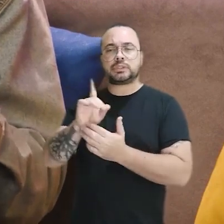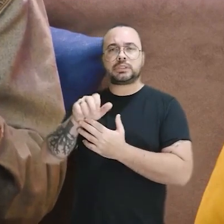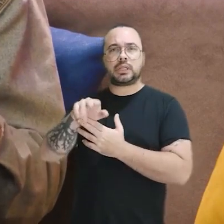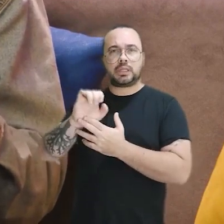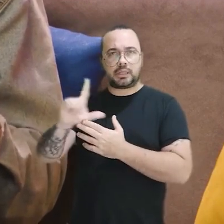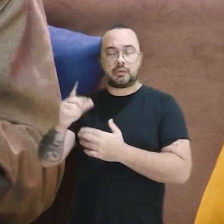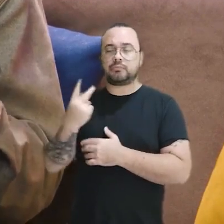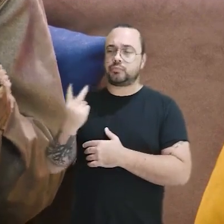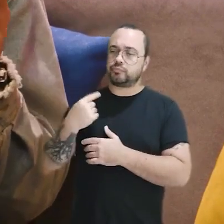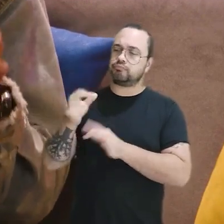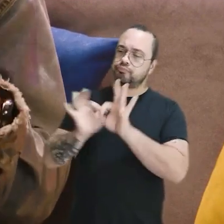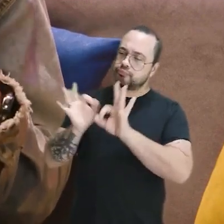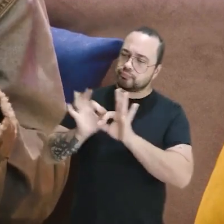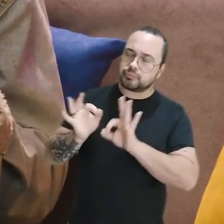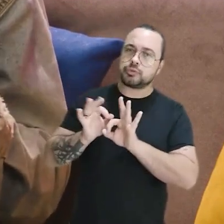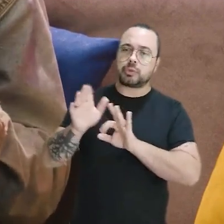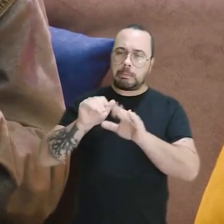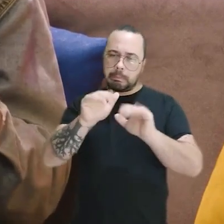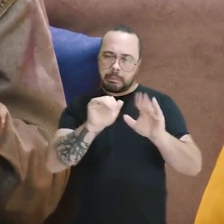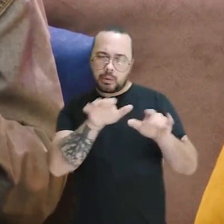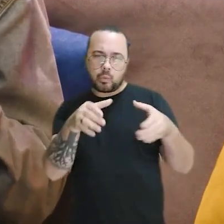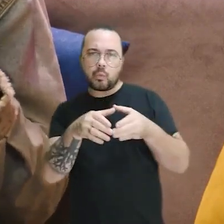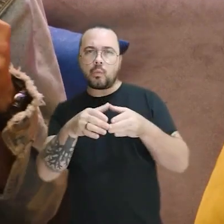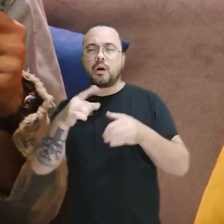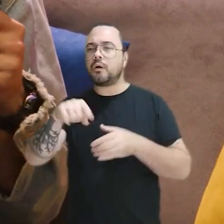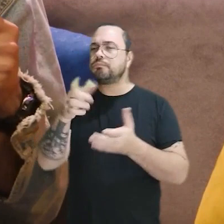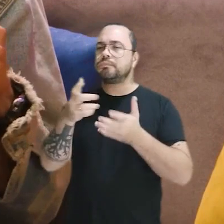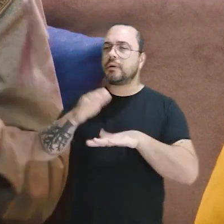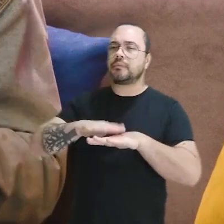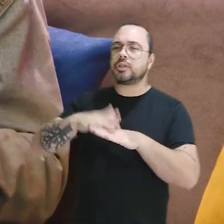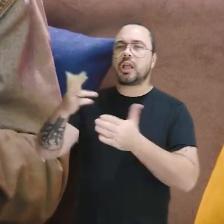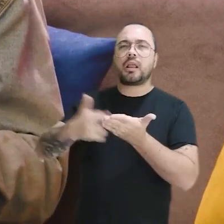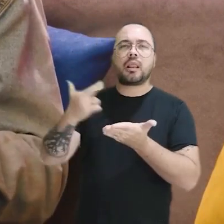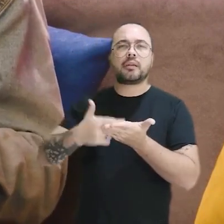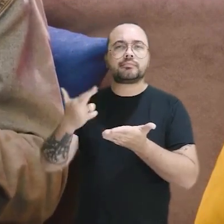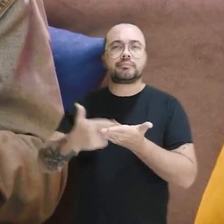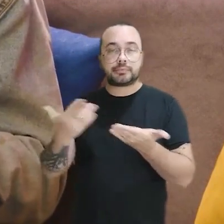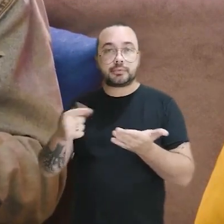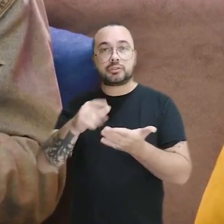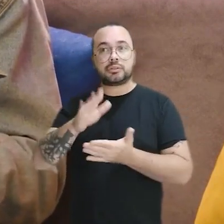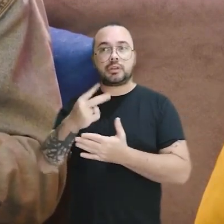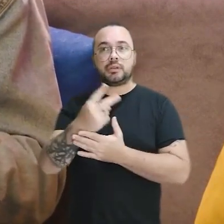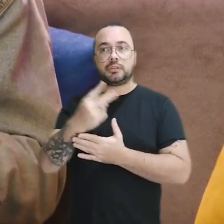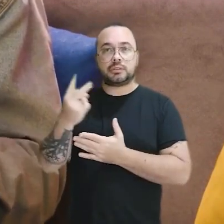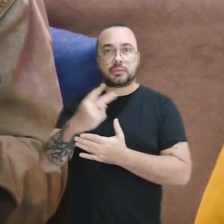se organizou, chamou uma equipe, um time, "Quem que tá a fim de fazer uma revista?", aí, meu, a revista já tá na 22ª edição